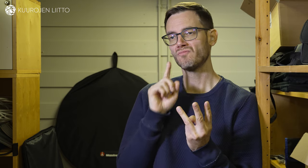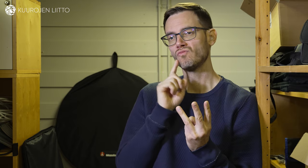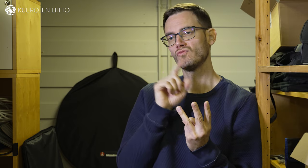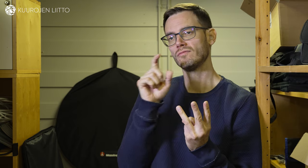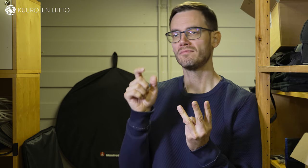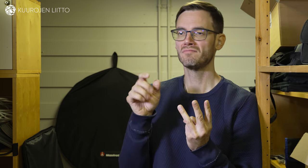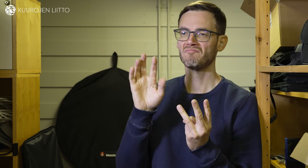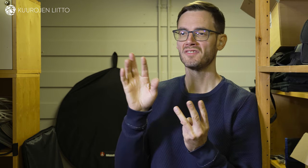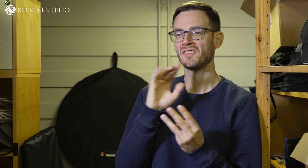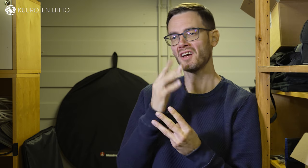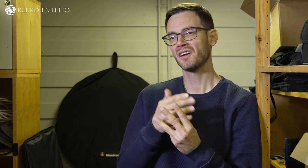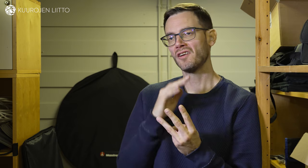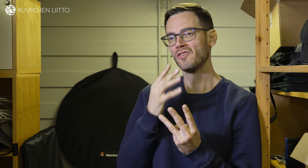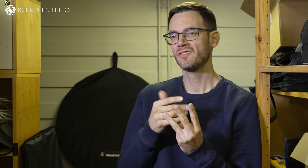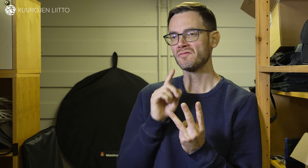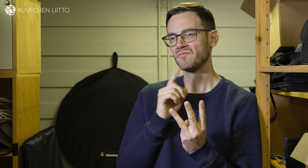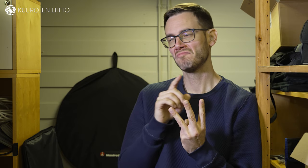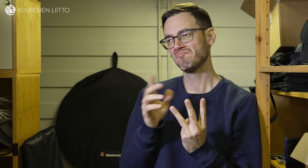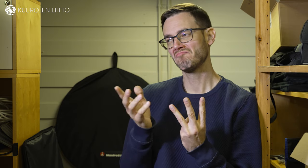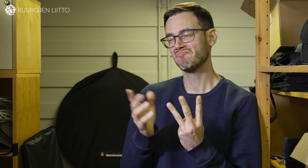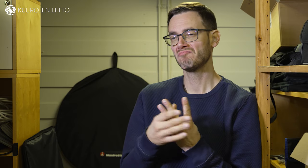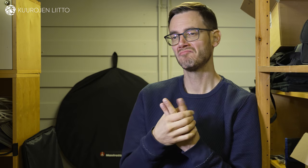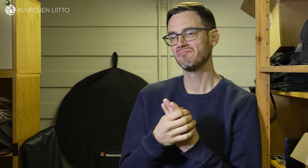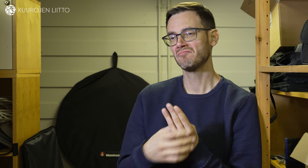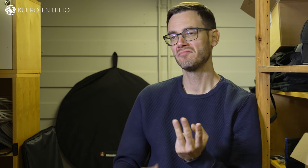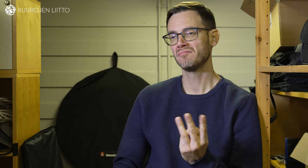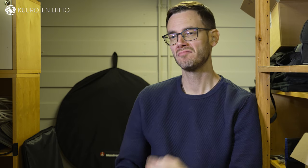ja kuuroista kertovat ohjelmat.